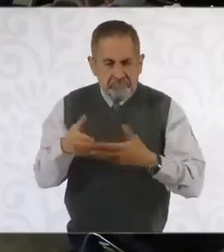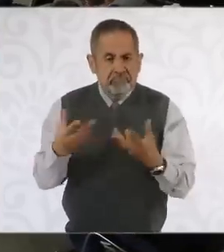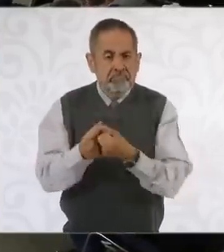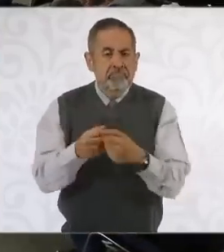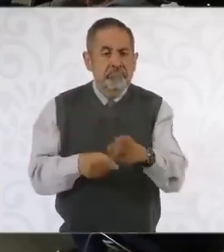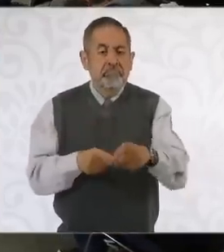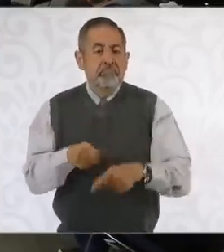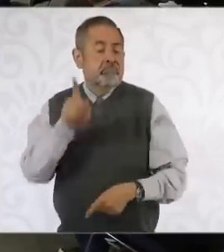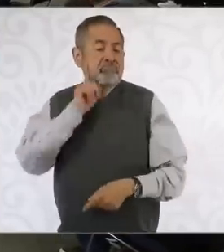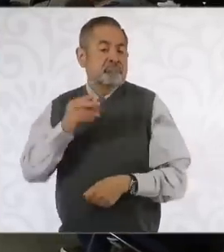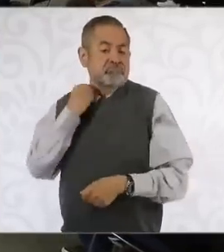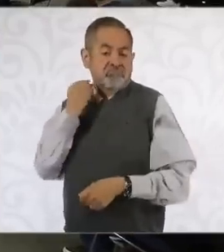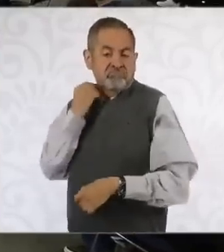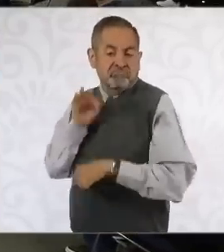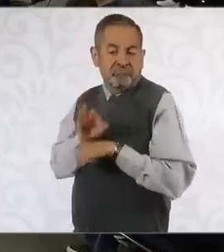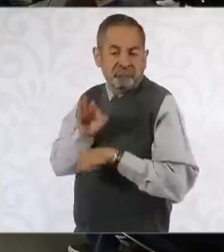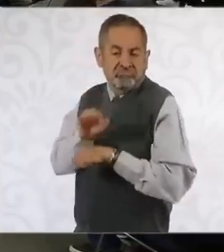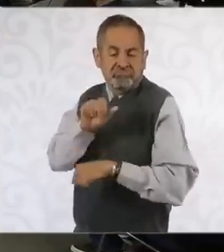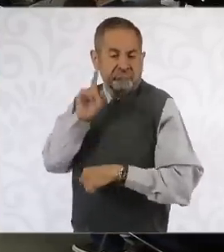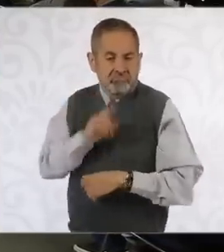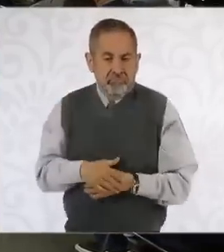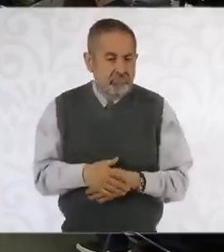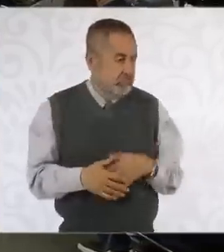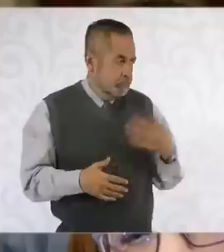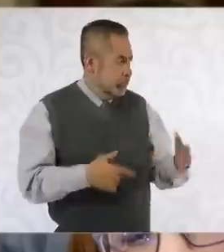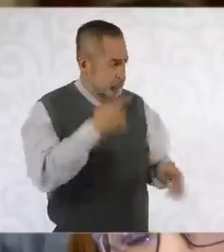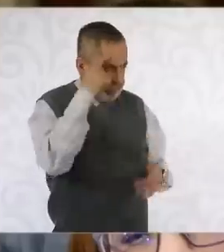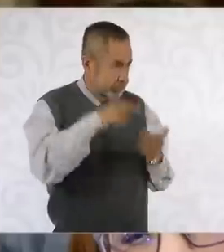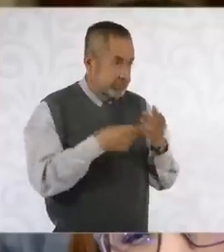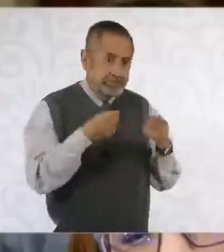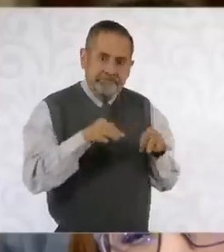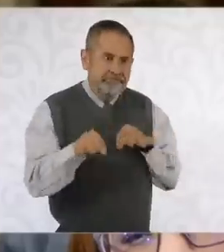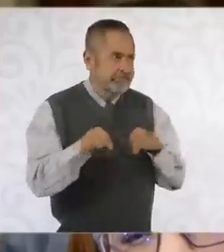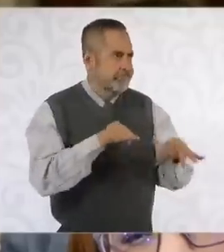las mujeres Ya sé y yo creo que va a tener mucha actividad precisamente por todo lo que se ha dado